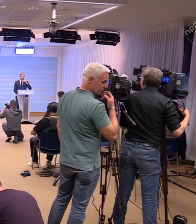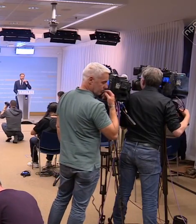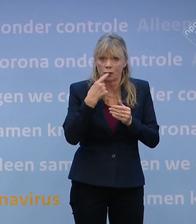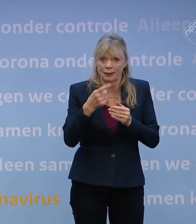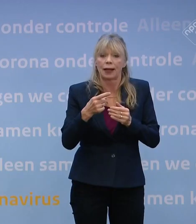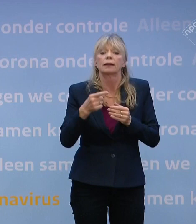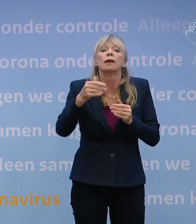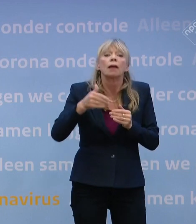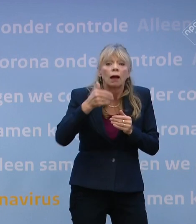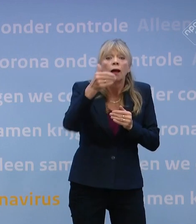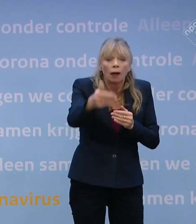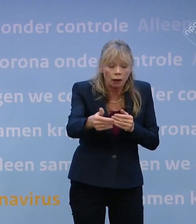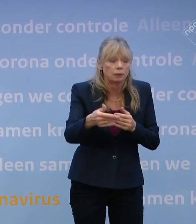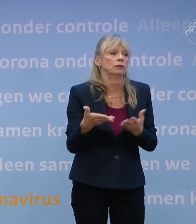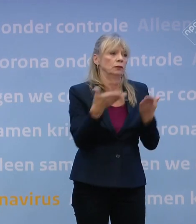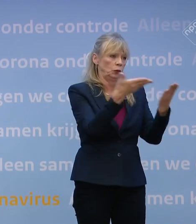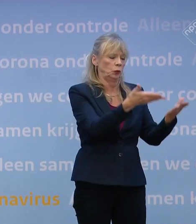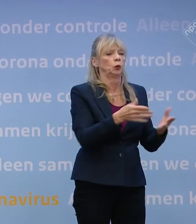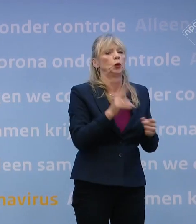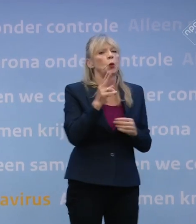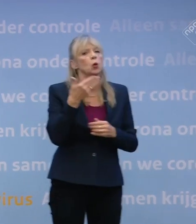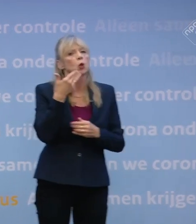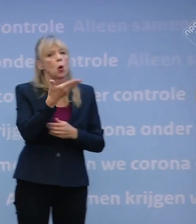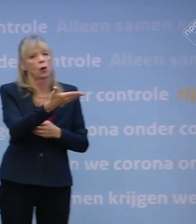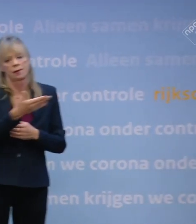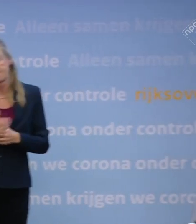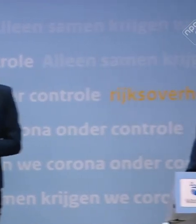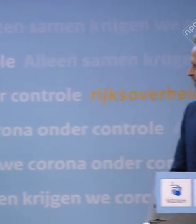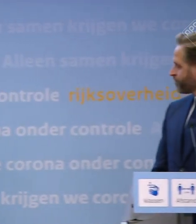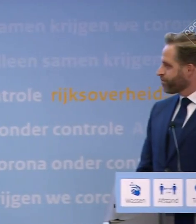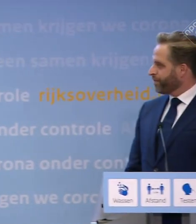geen officiële persco ze pijn hebben want we weten nog niet voldoende over het effect van de